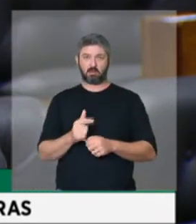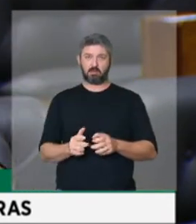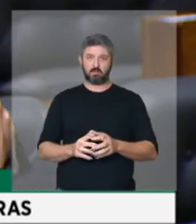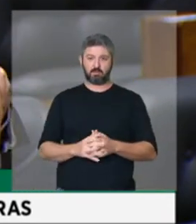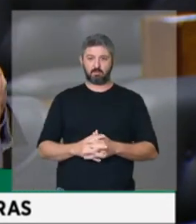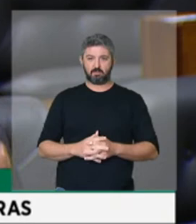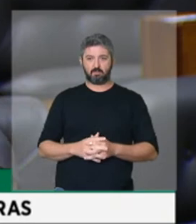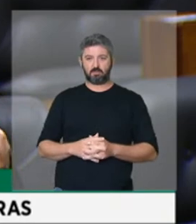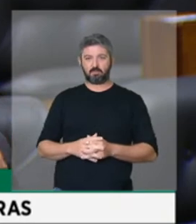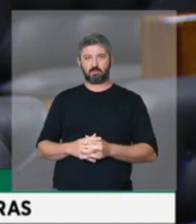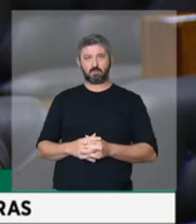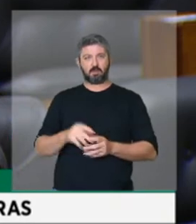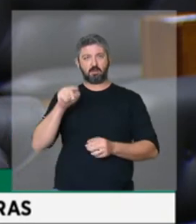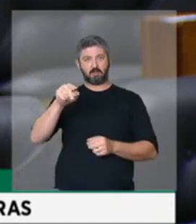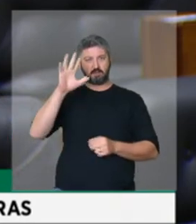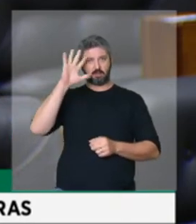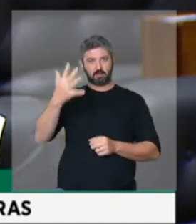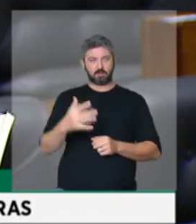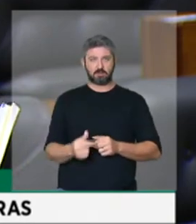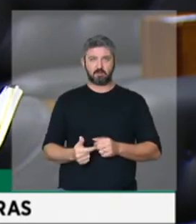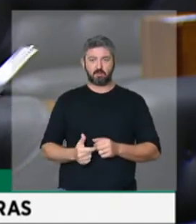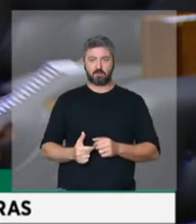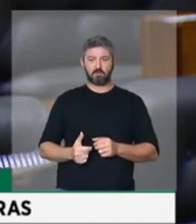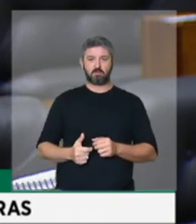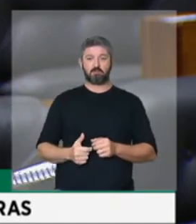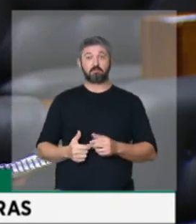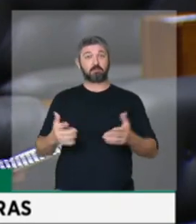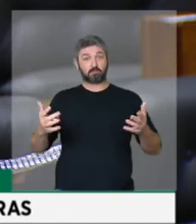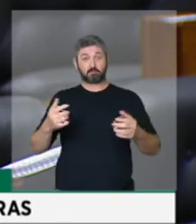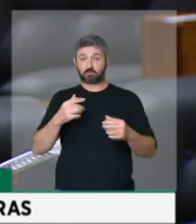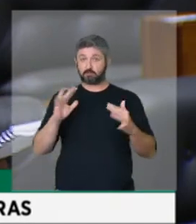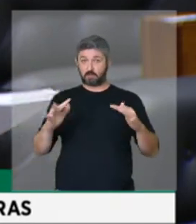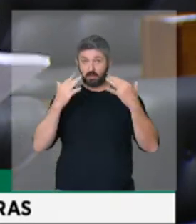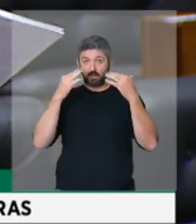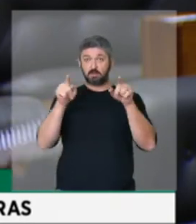IMPEÇA ENTÃO A VOTAÇÃO DO PARLAMENTAR NESSA SESSÃO, JÁ [DEPUTADO]: VERIFIQUE AS NOTAS TAQUIGRÁFICAS E QUE QUE ELE, PESSOALMENTE,